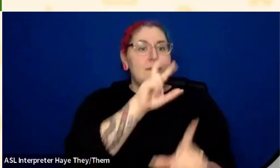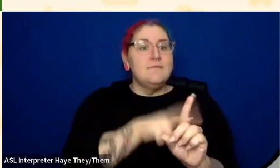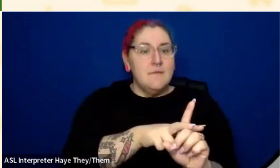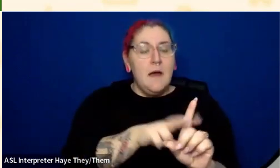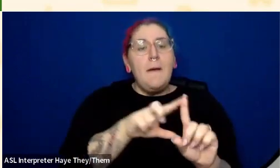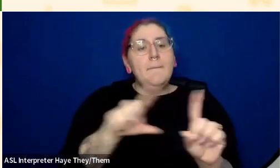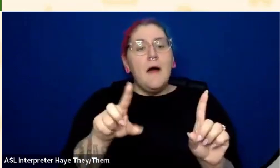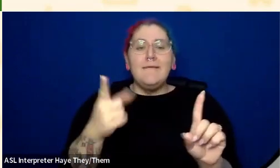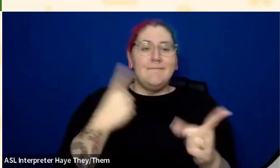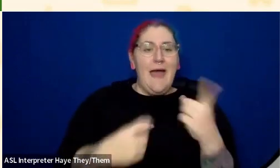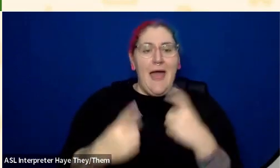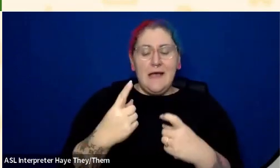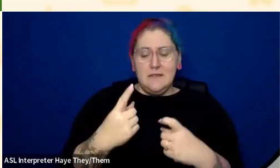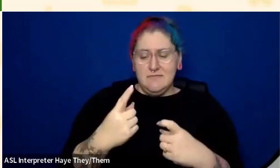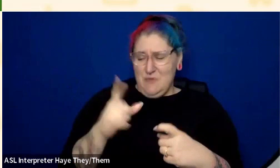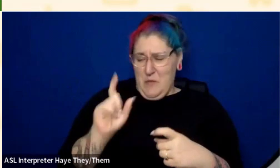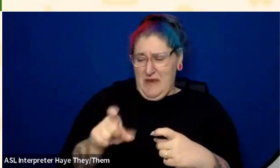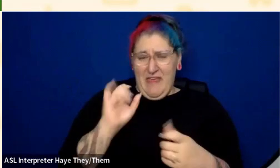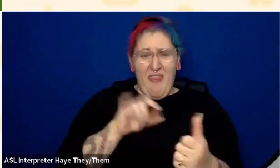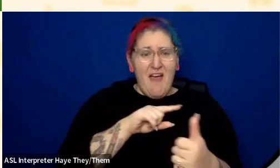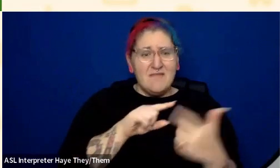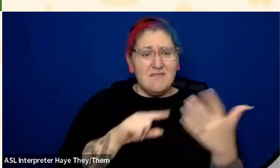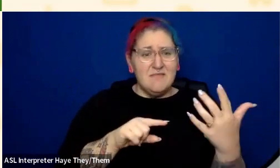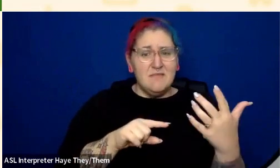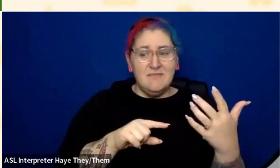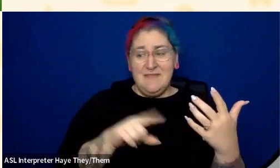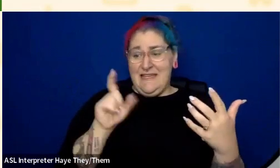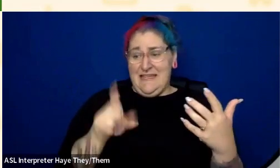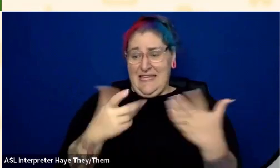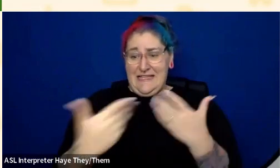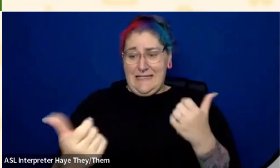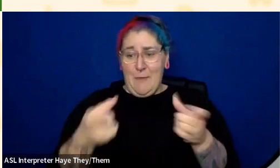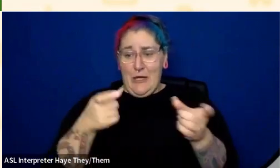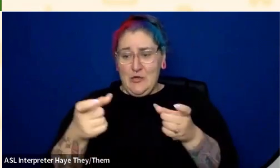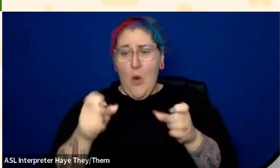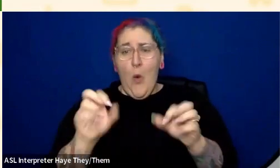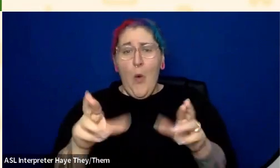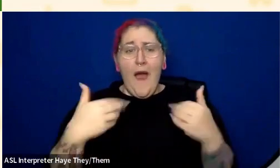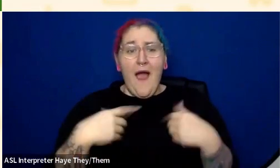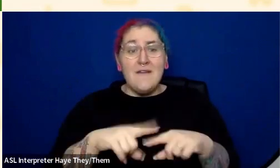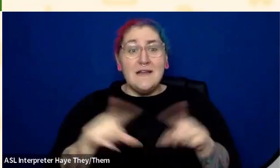un control o una configuración completamente separados? Se trata de asegurarse de que haya una razón para lo que se está haciendo.